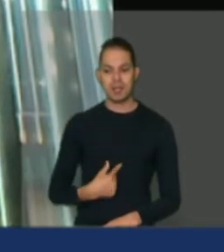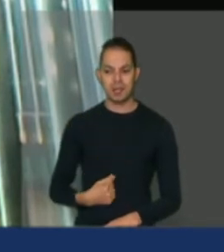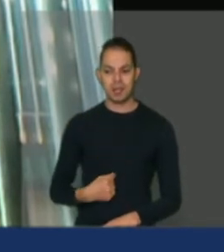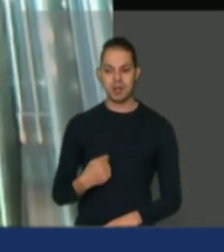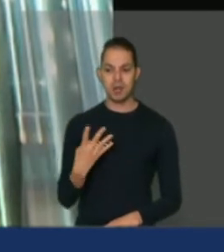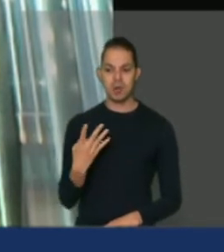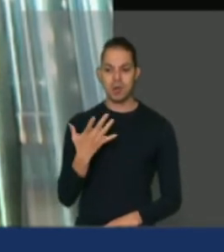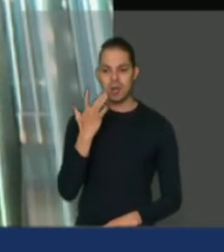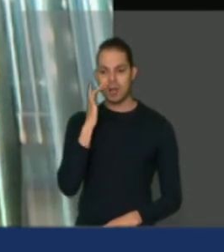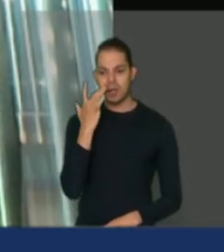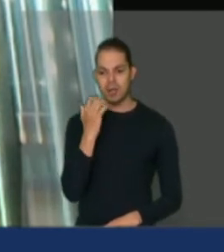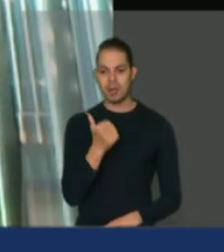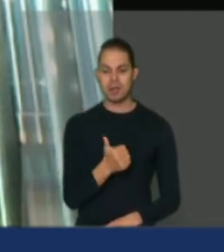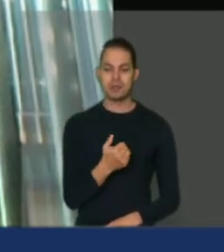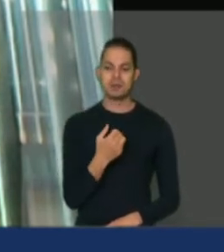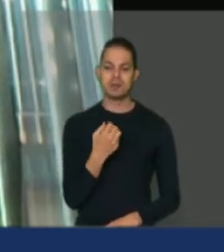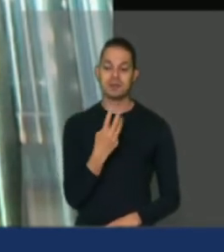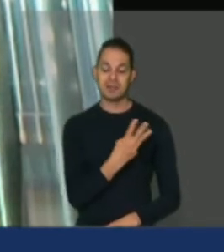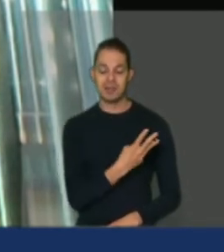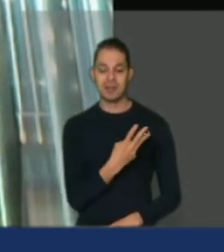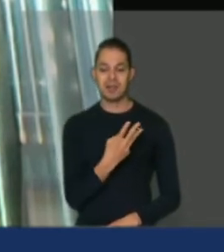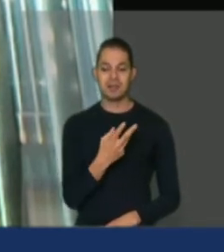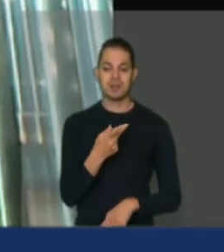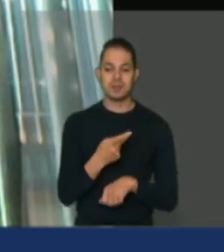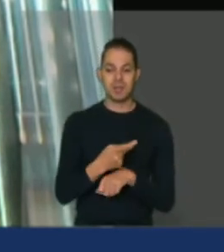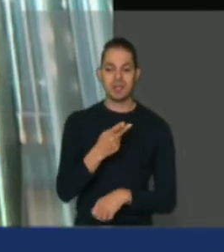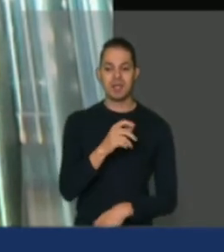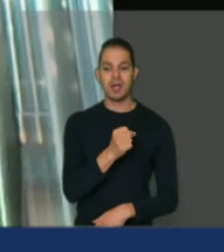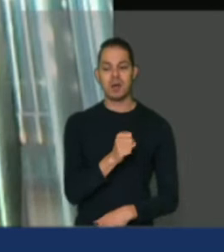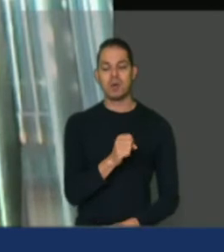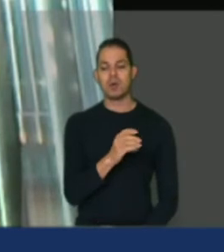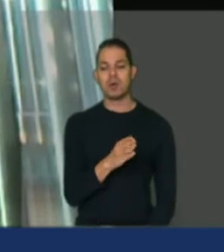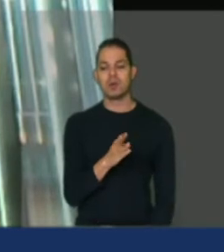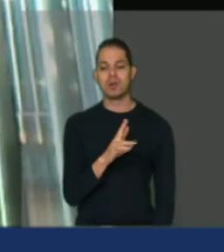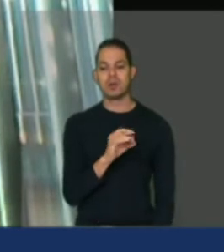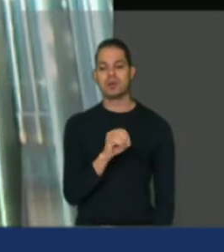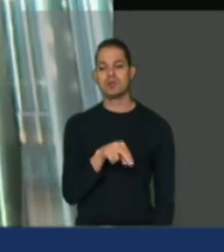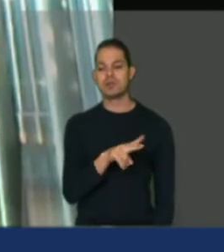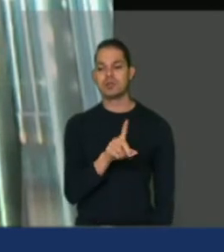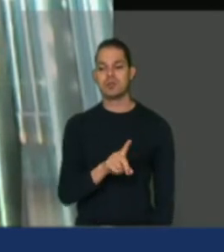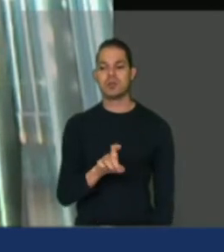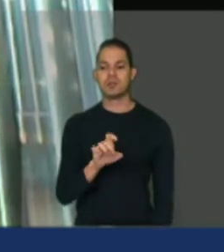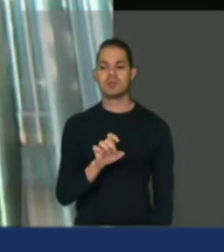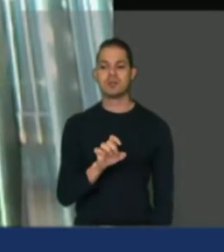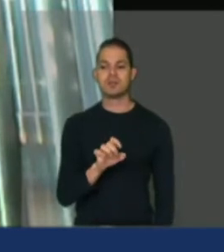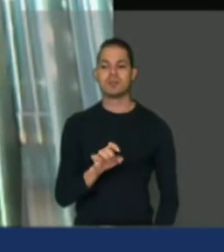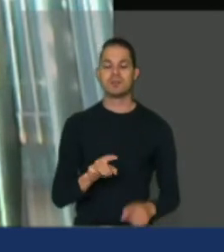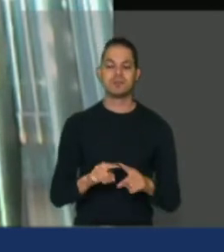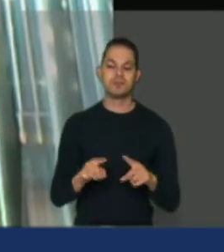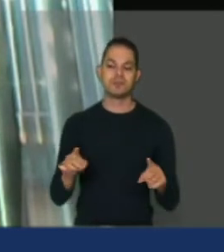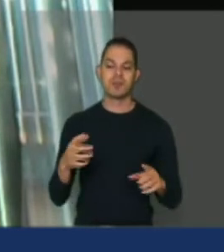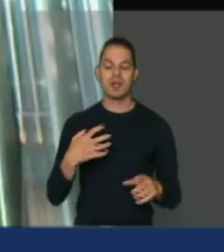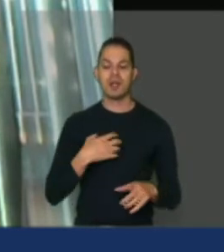15 MEDALHAS, OURO, PRATA, E 8 DE BRONZE MAS O QUE NASCA ESTAMOS MAIS FELIZES É EM SABER QUE O BOLSA-ATLETA DO GOVERNO FEDERAL, AQUELE RECURSO QUE É REPASSADO PARA